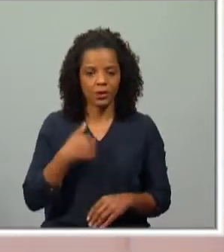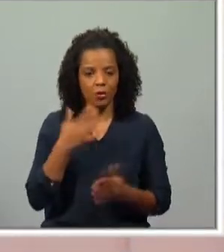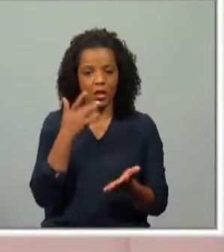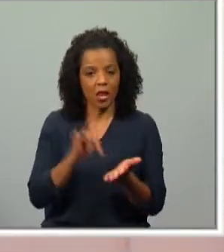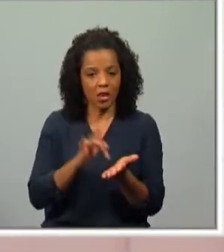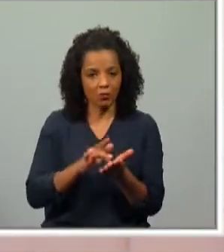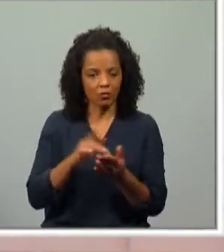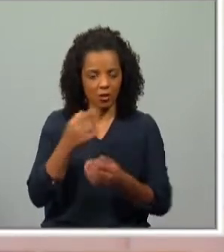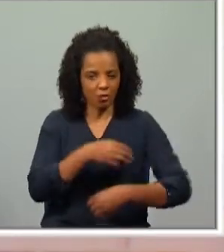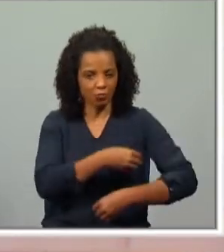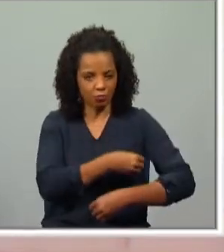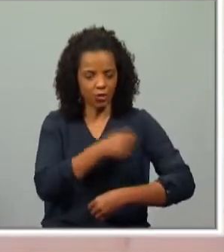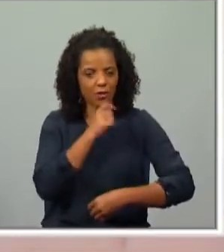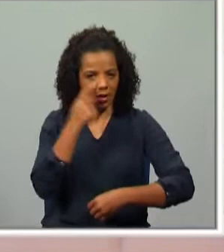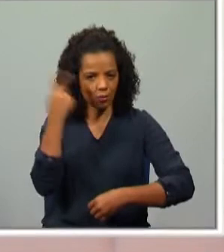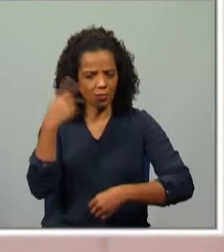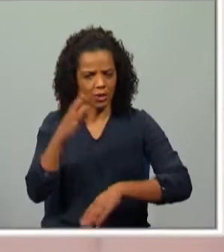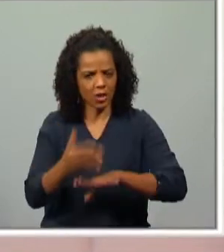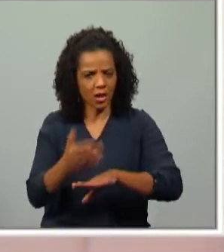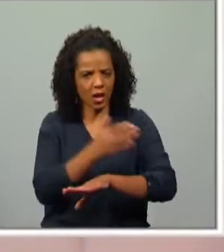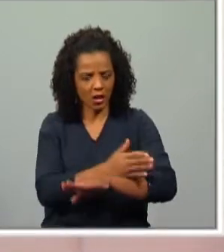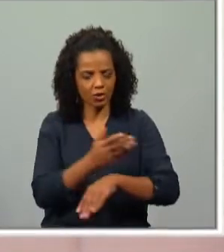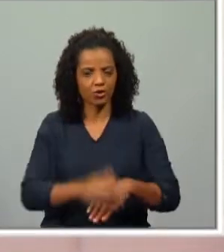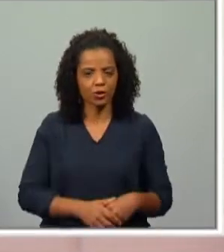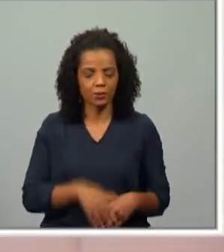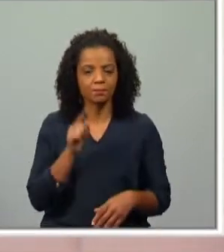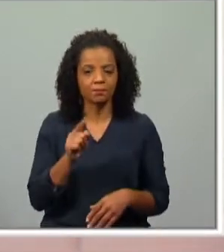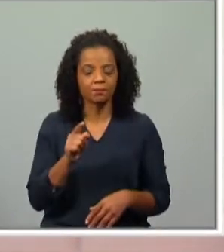para te mostrar mas vamos por partes Vamos então resolver o tal questionário 向您展示，但讓我們分部分進行那麼讓我們來解決這個問題